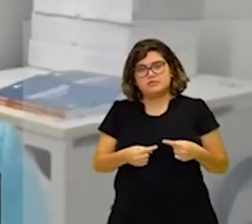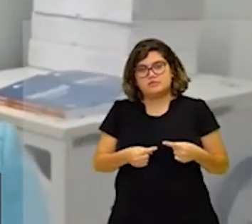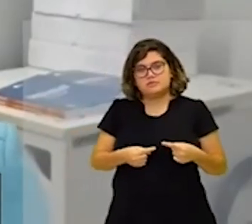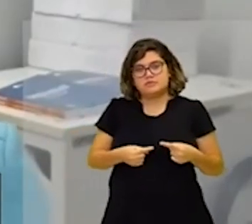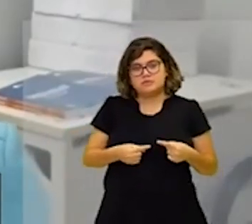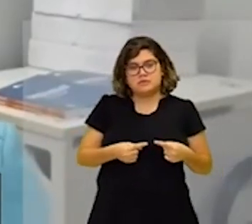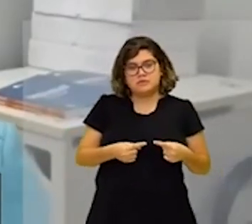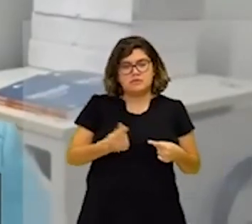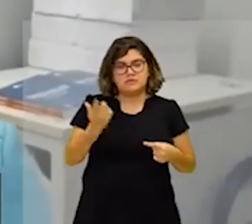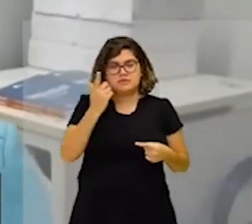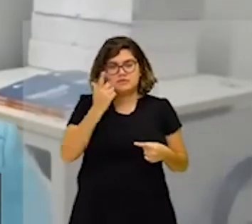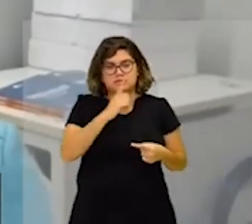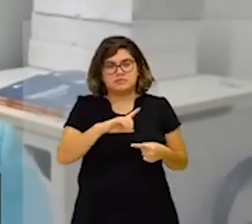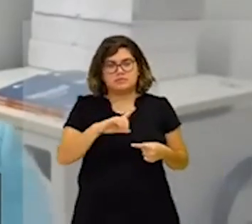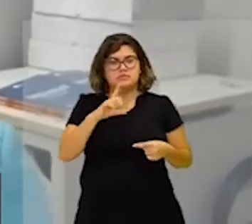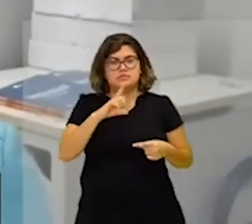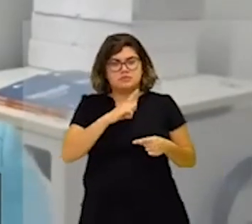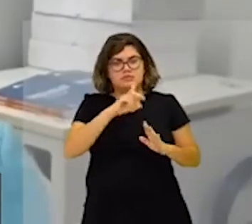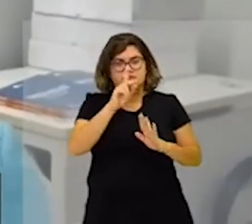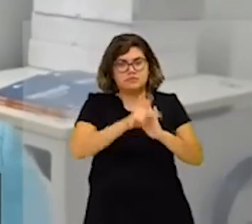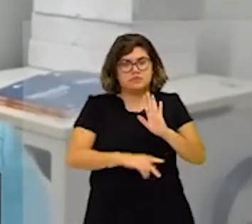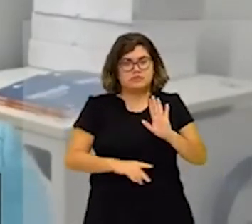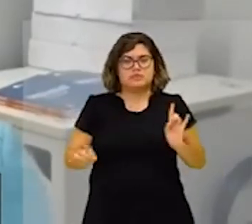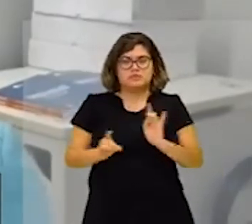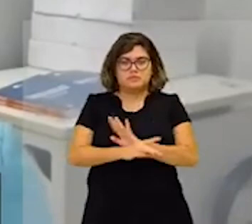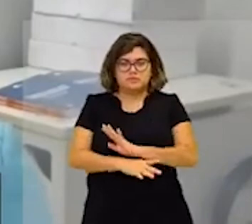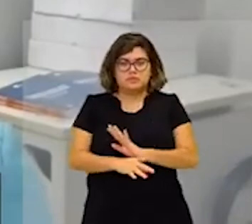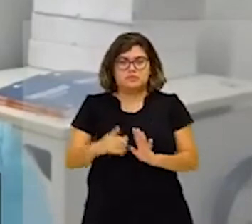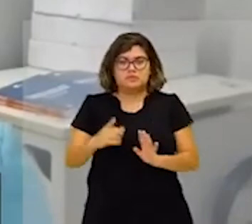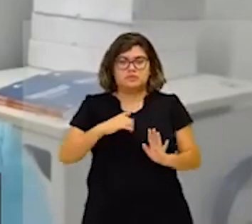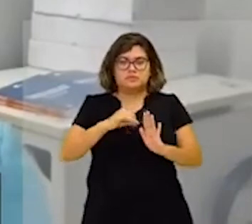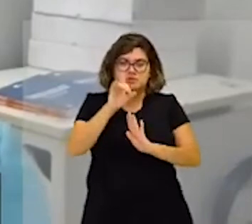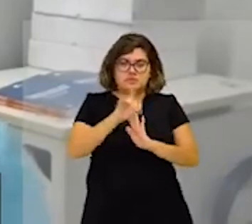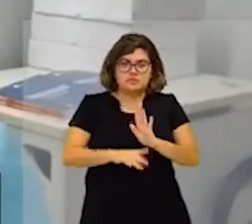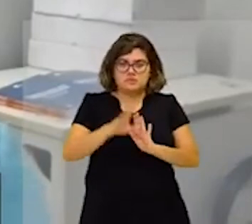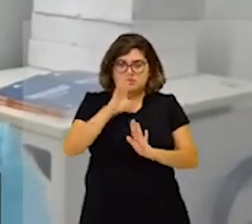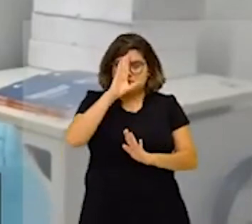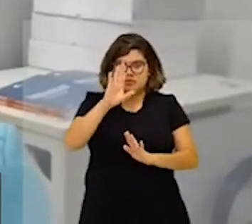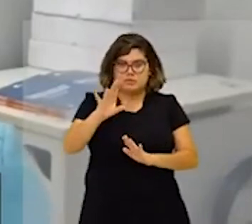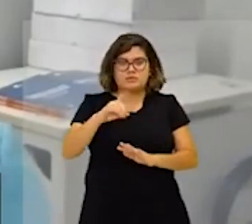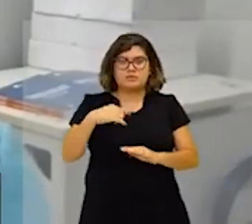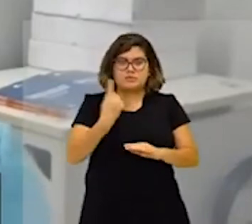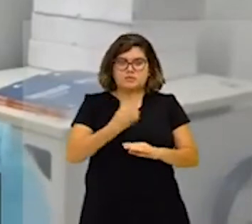no plano concreto né a garantia dos direitos fundamentais e nos as especificamente dos direitos